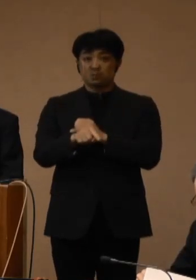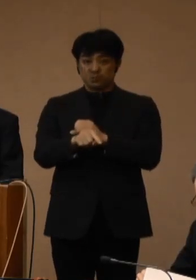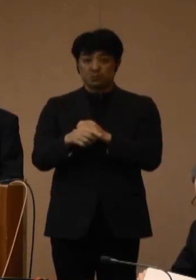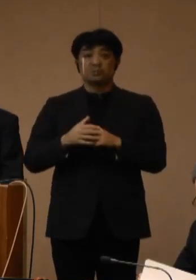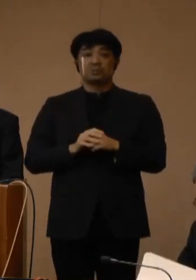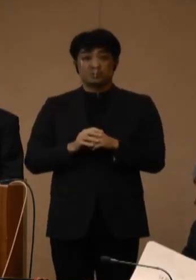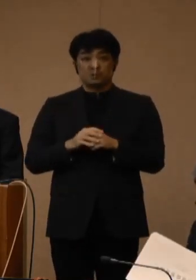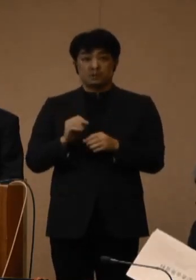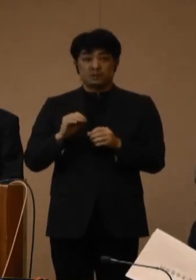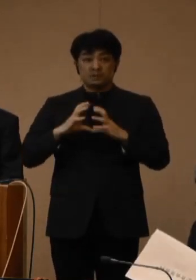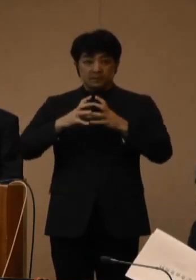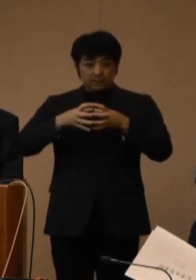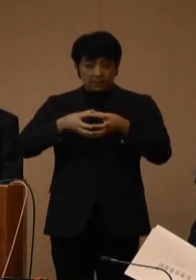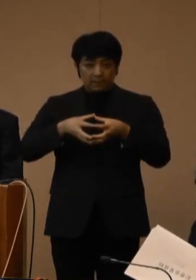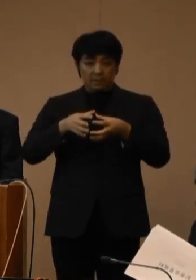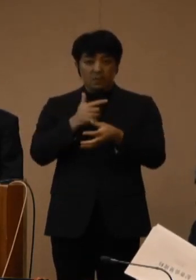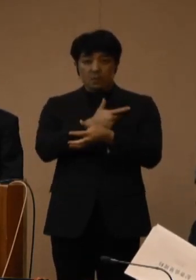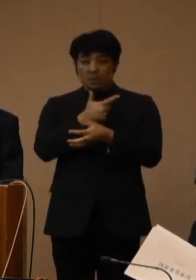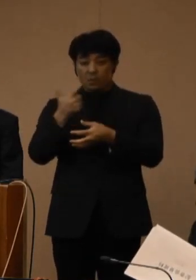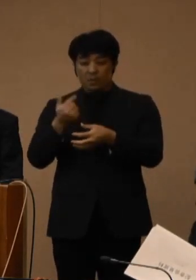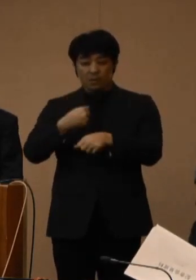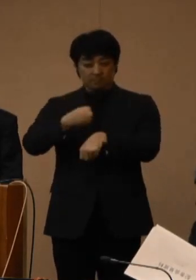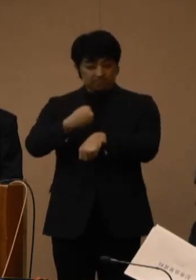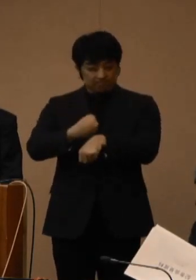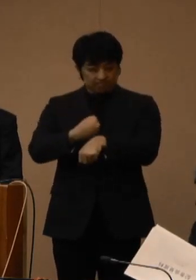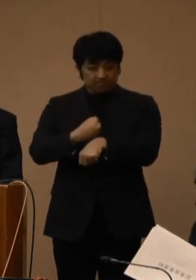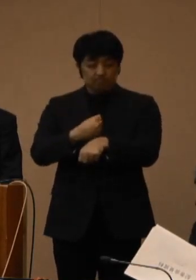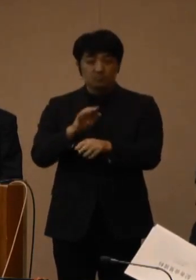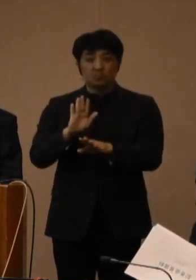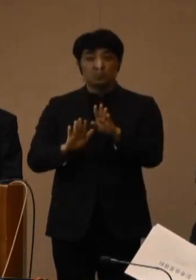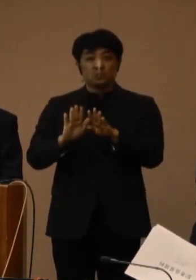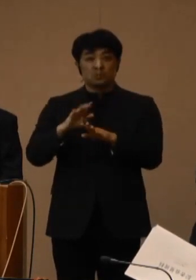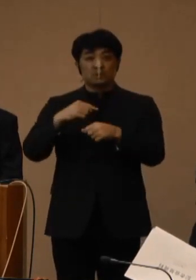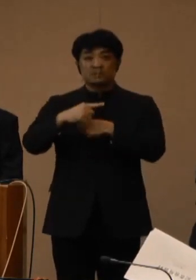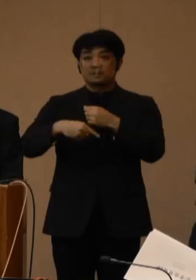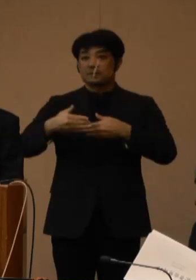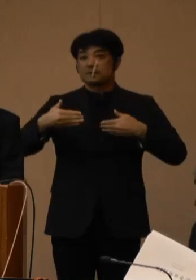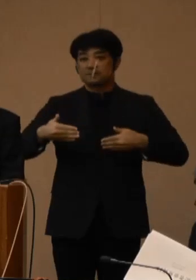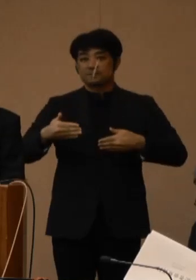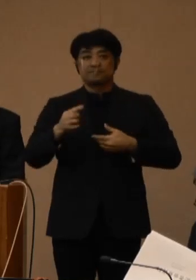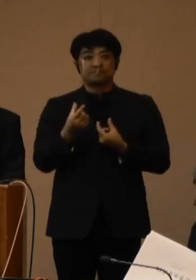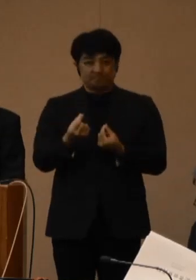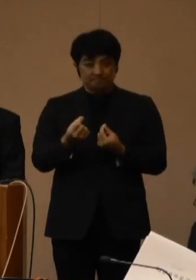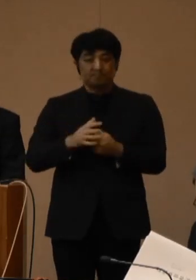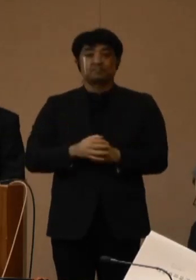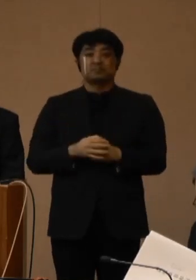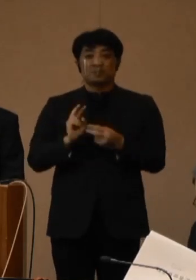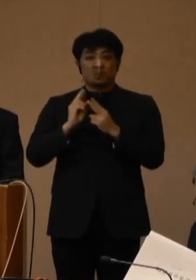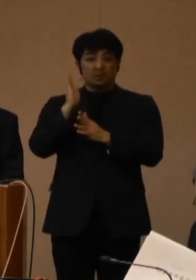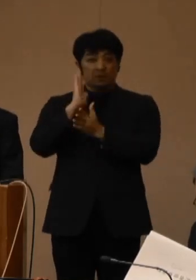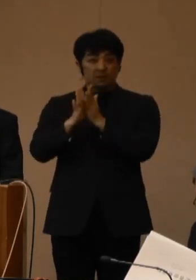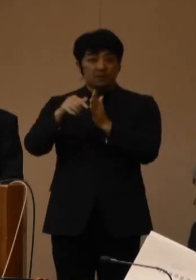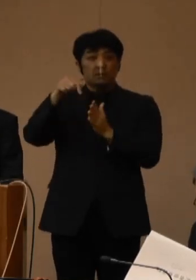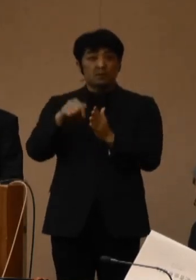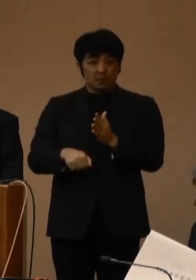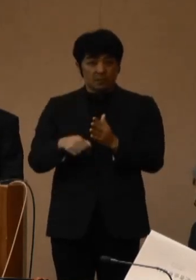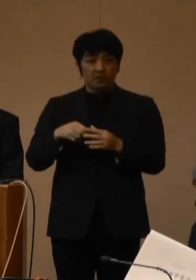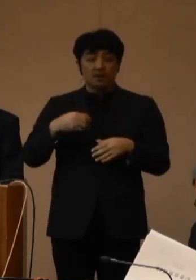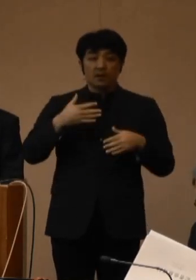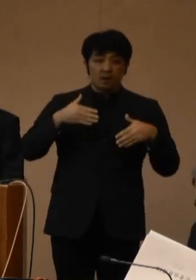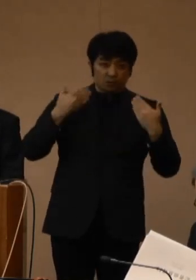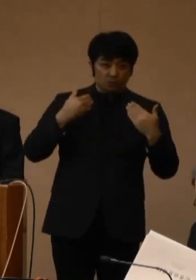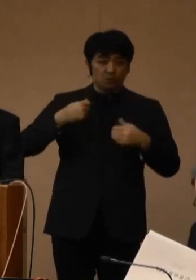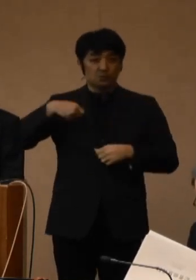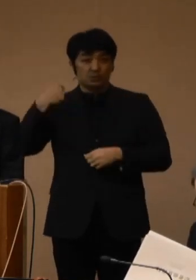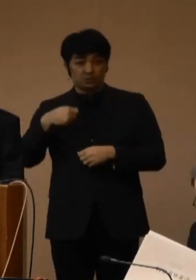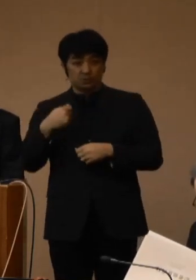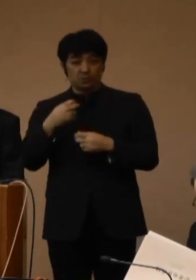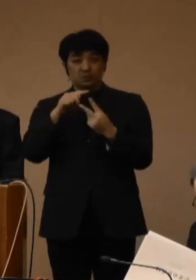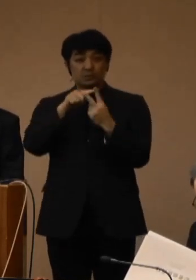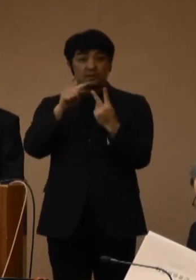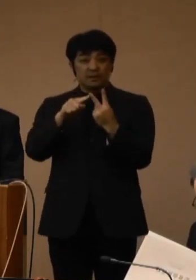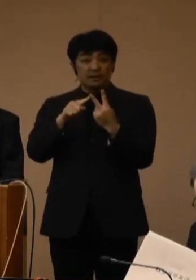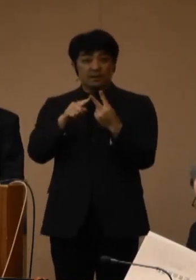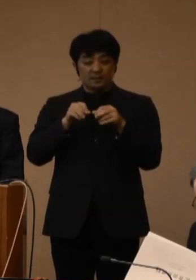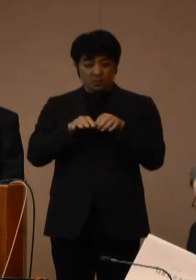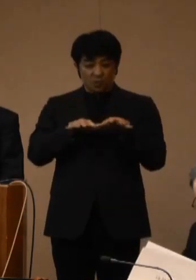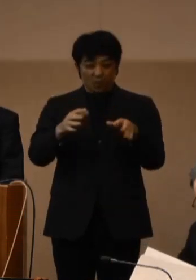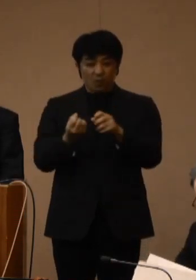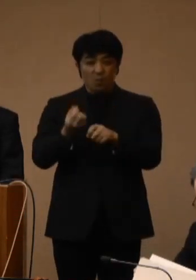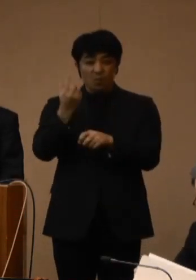世界が、大きな試練にさらされた１年でした。沖縄県でも春と夏に2度の流行を経験しました。